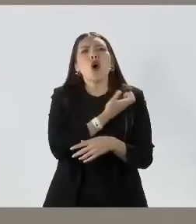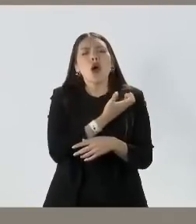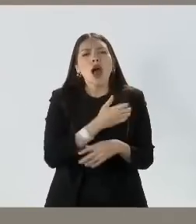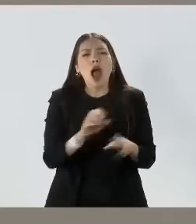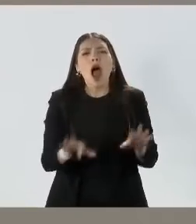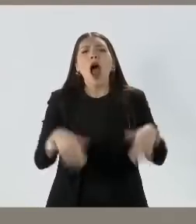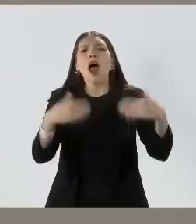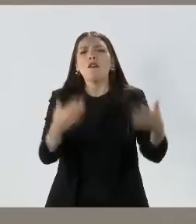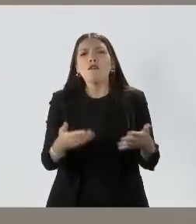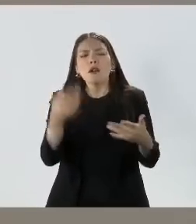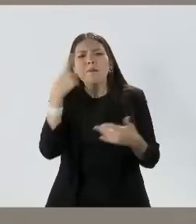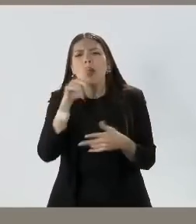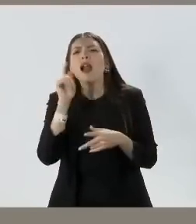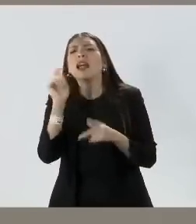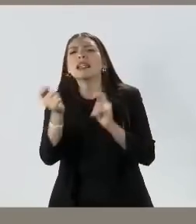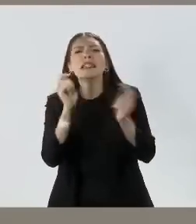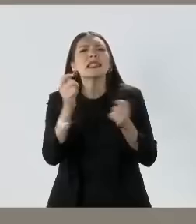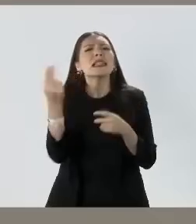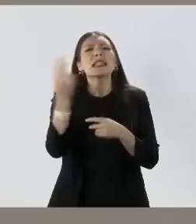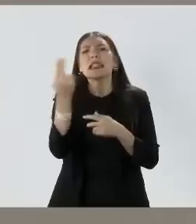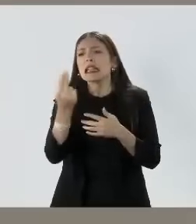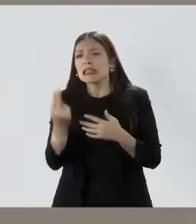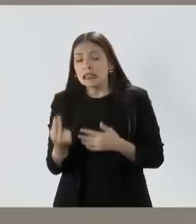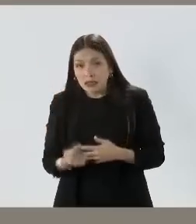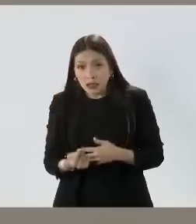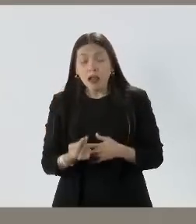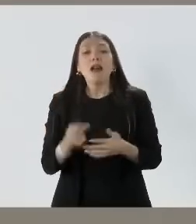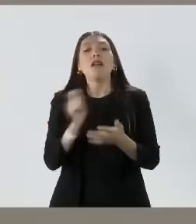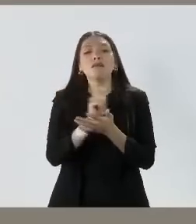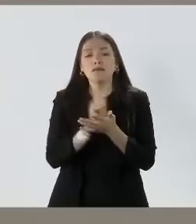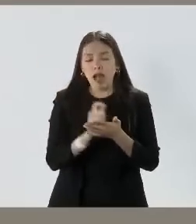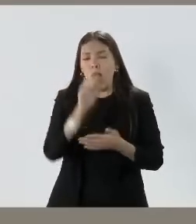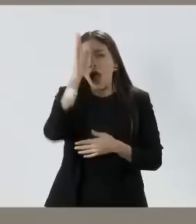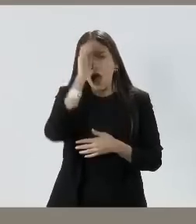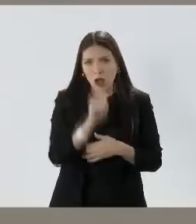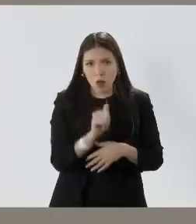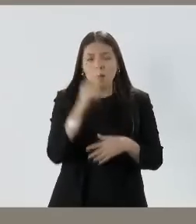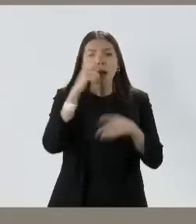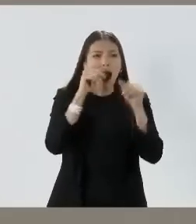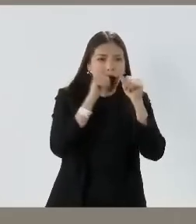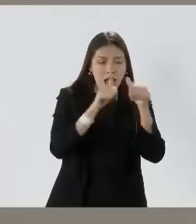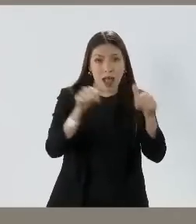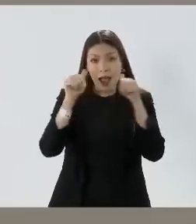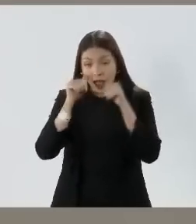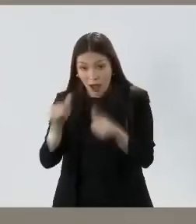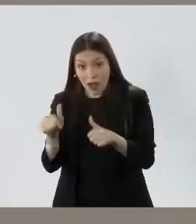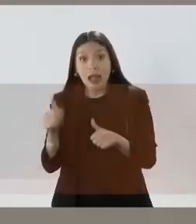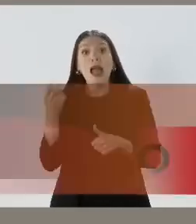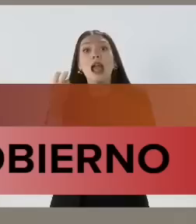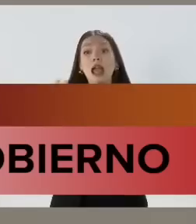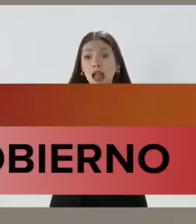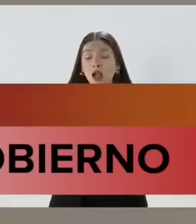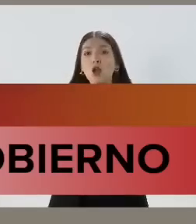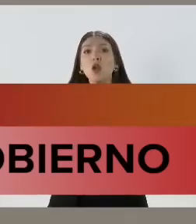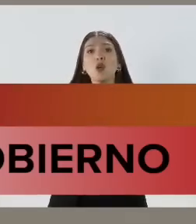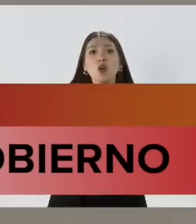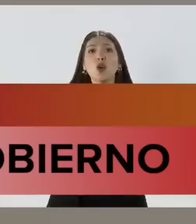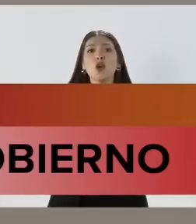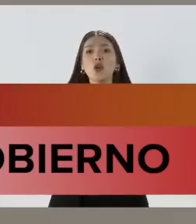esto le quita la coraza que a veces envuelve a funcionarios públicos y que los hace inaccesibles